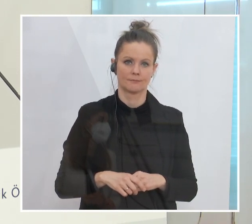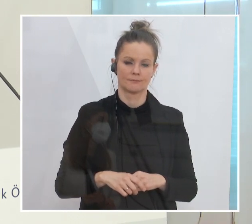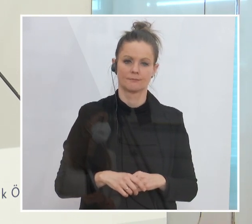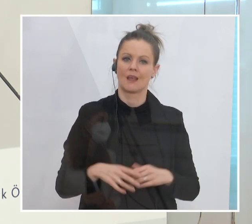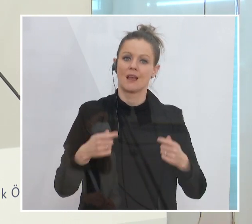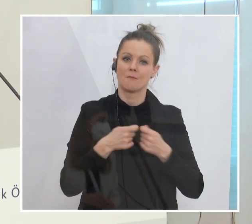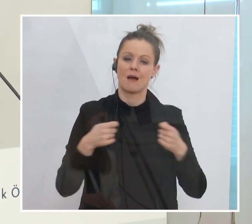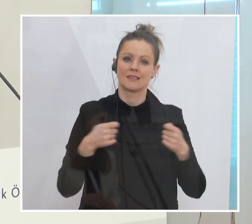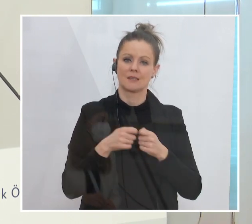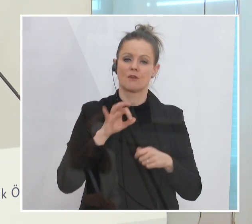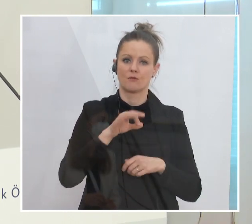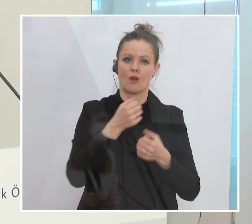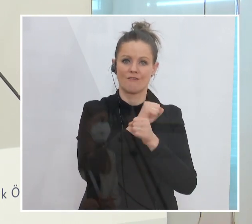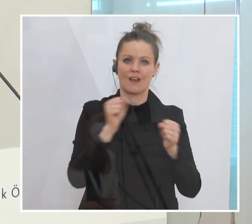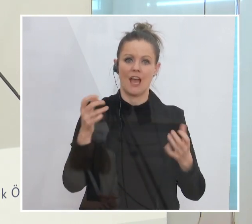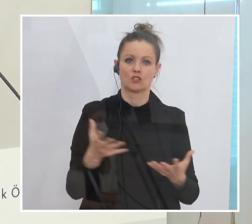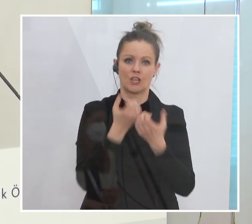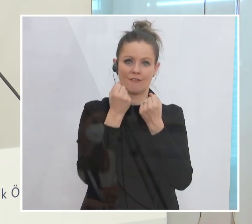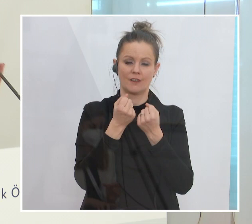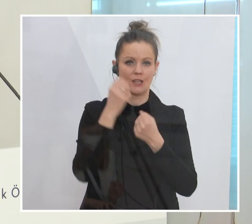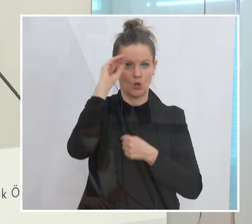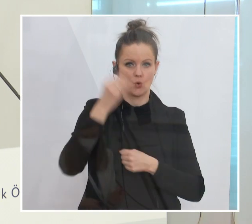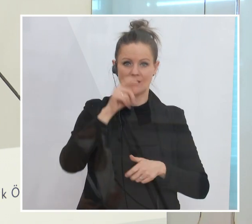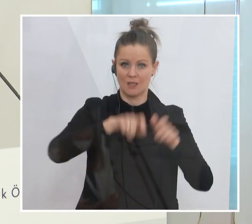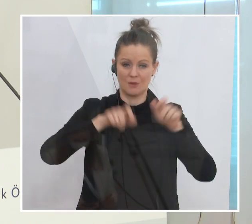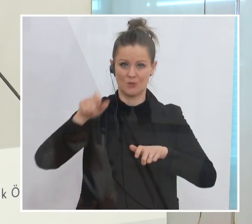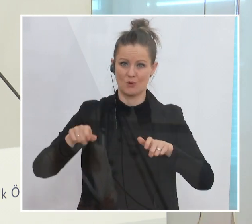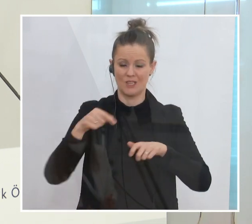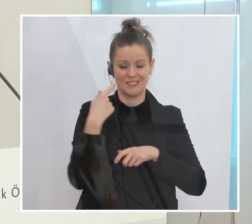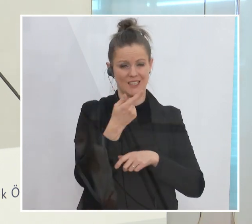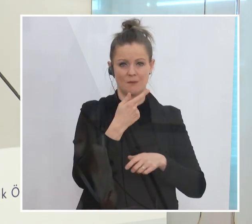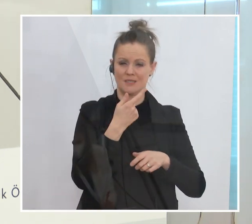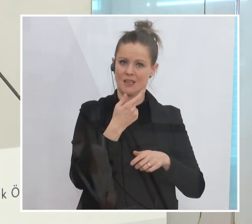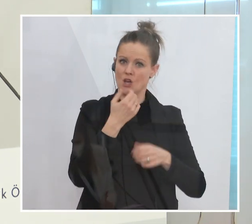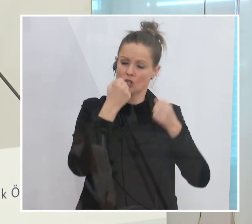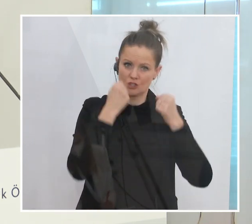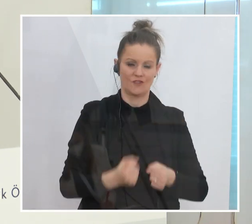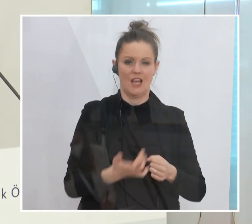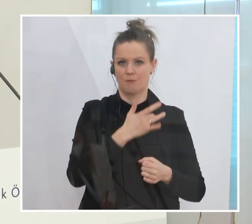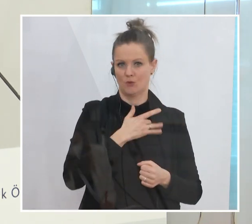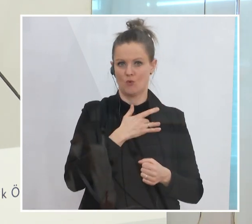Künstler und Künstlerinnen, die es natürlich am schwersten auch trifft, erneut nach. Wir